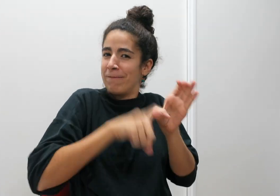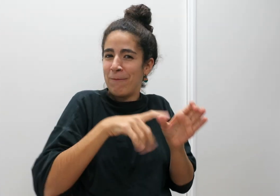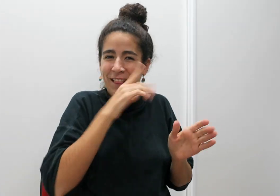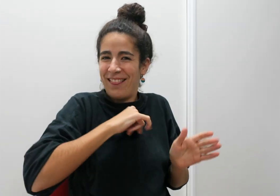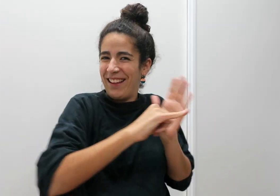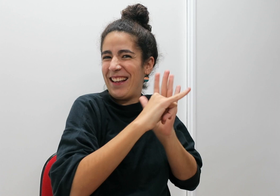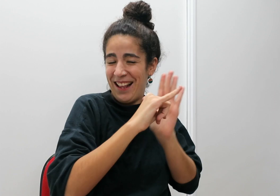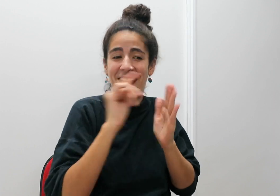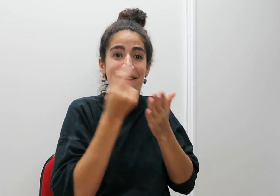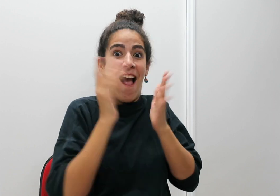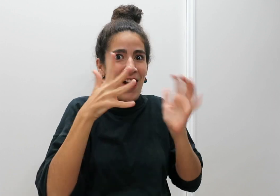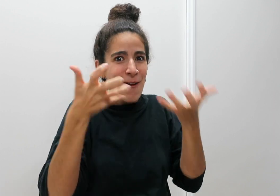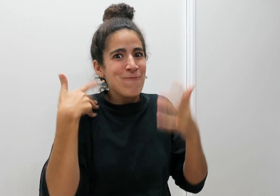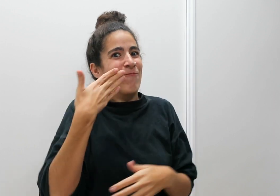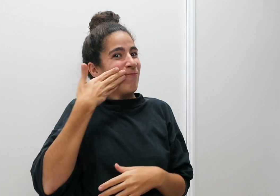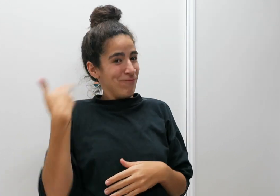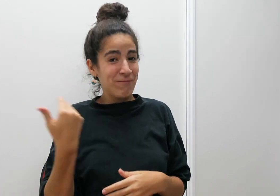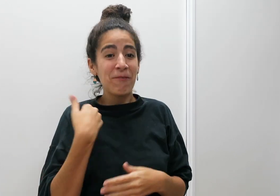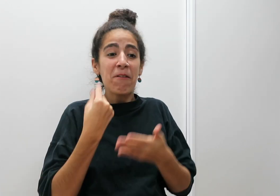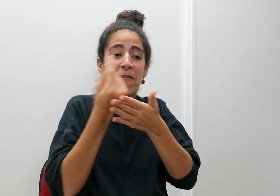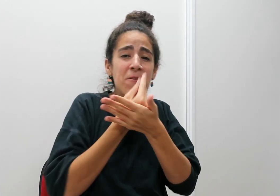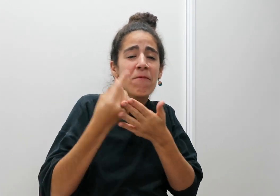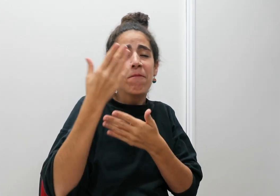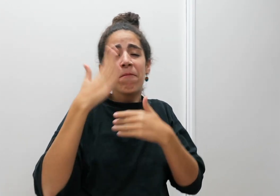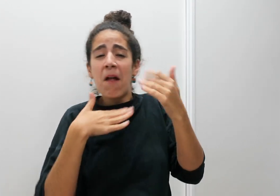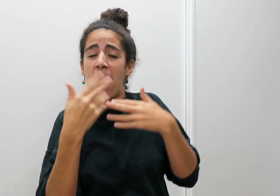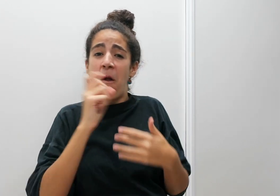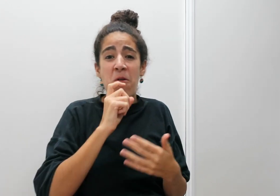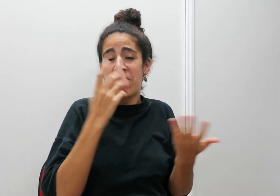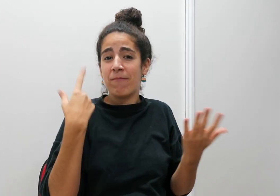el concurso del nuevo logo... ¡y al final he ganado! ¿Cómo tuve la idea?